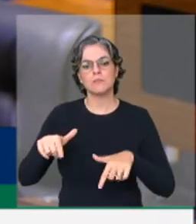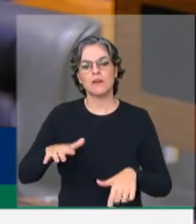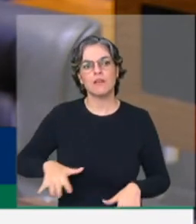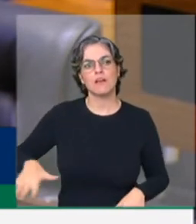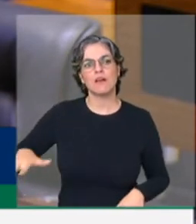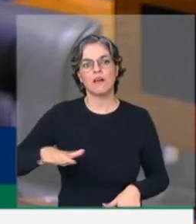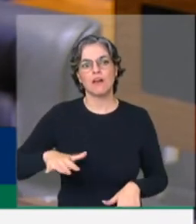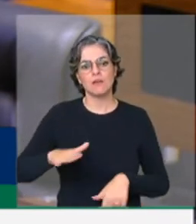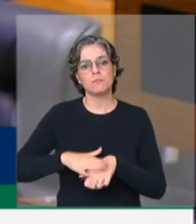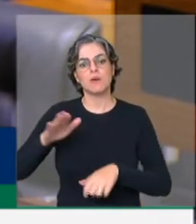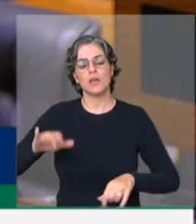SOFRERAM O IMPACTO DA PANDEMIA. FOI O PRIMEIRO SETOR